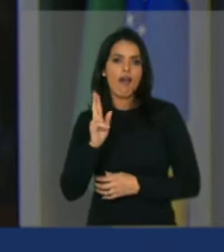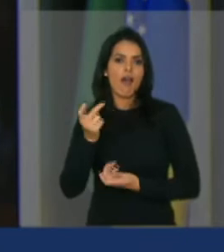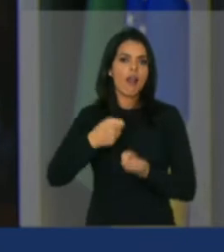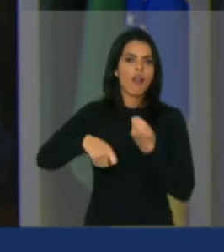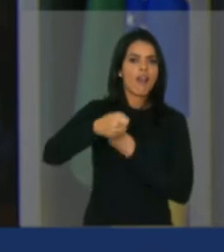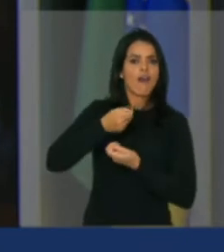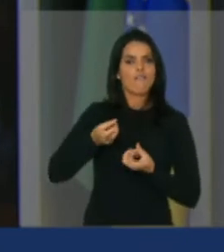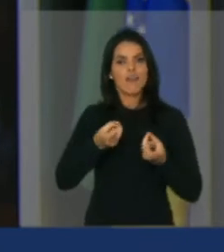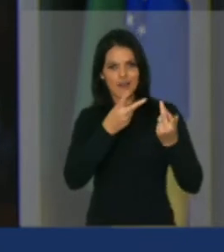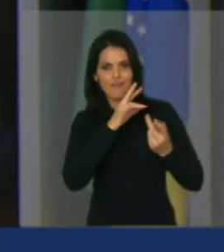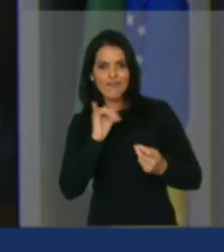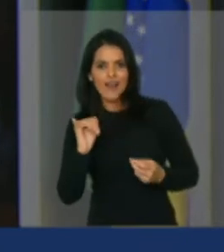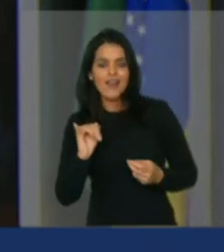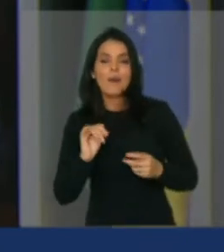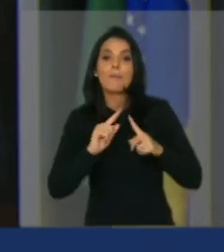DE REAIS. GRAÇAS A ATUAÇÃO